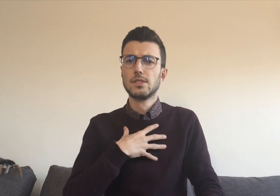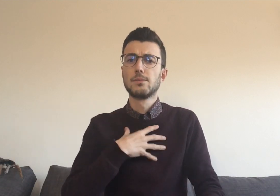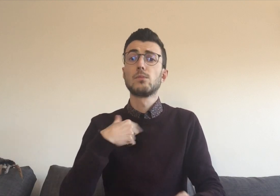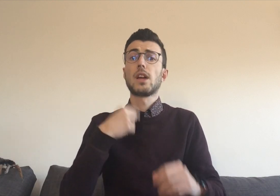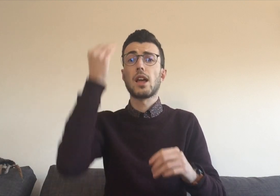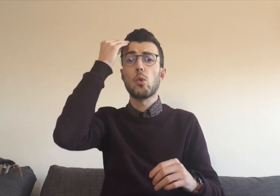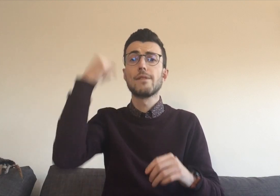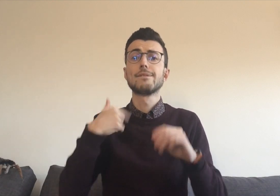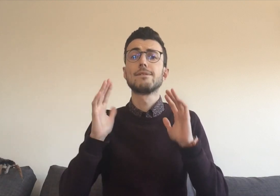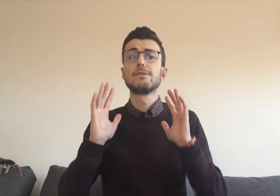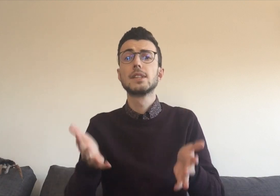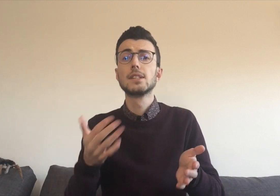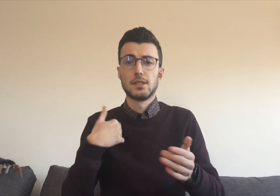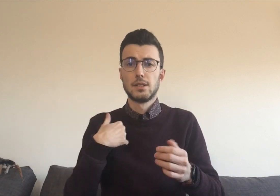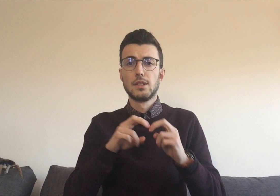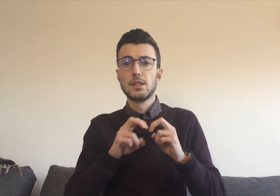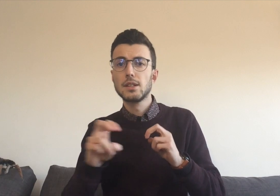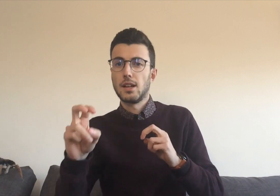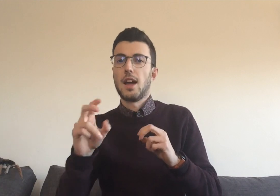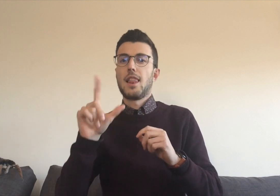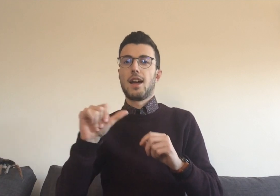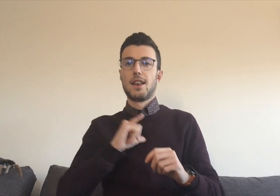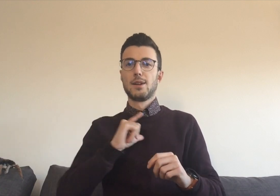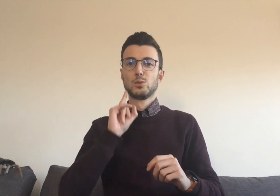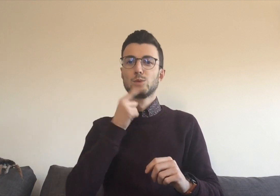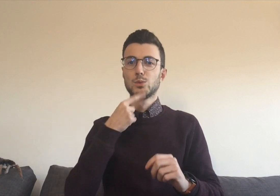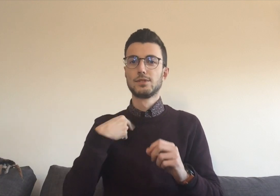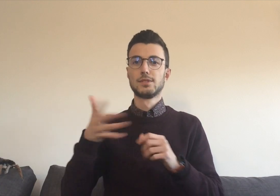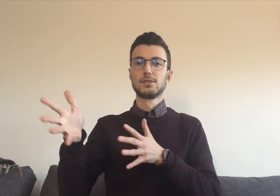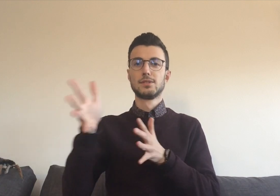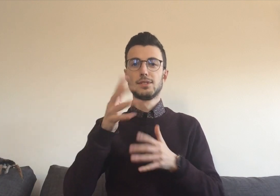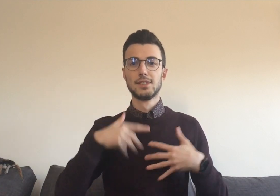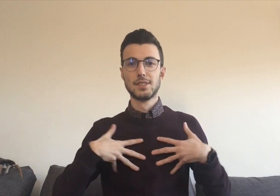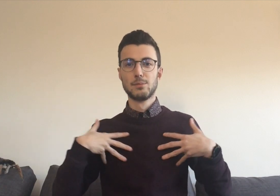c'est de pouvoir retrouver mes amis, tous les jours après les cours, et discuter avec eux en langue des signes.